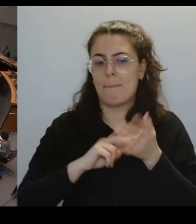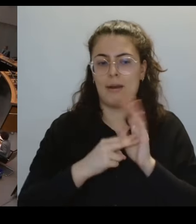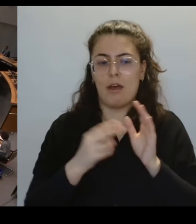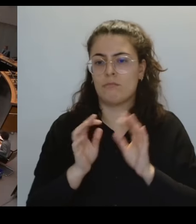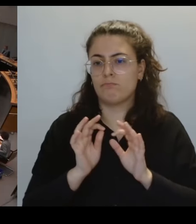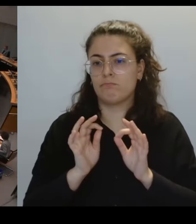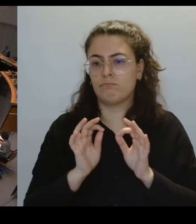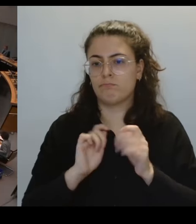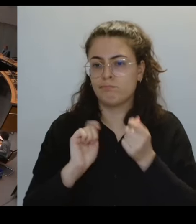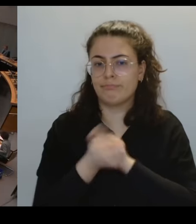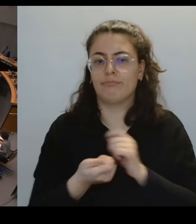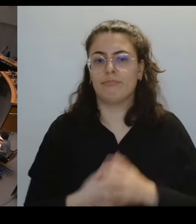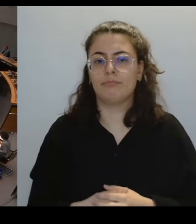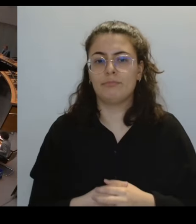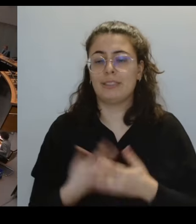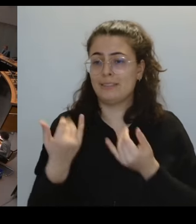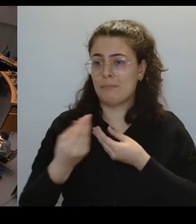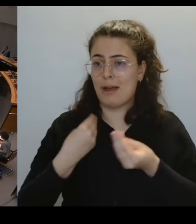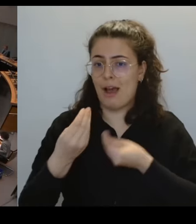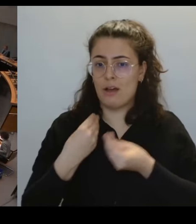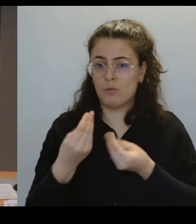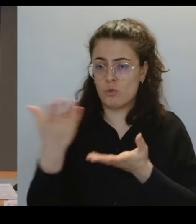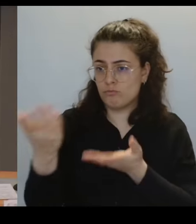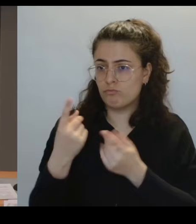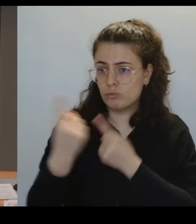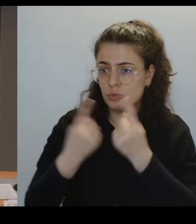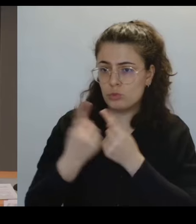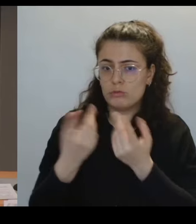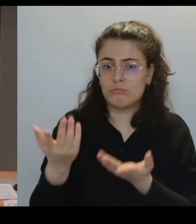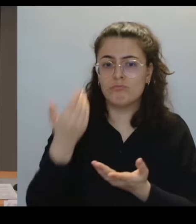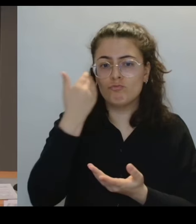Bitte schön, Frau Kollegin Pieroth, Sie haben das Wort.